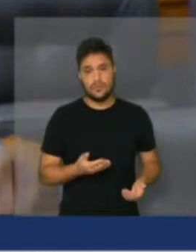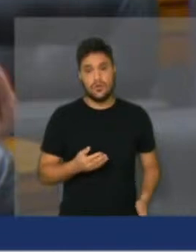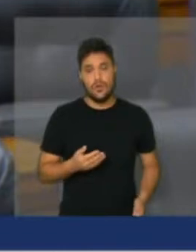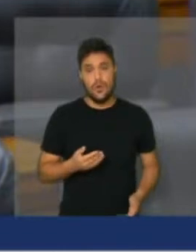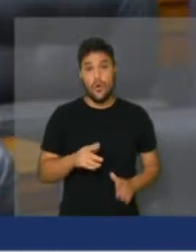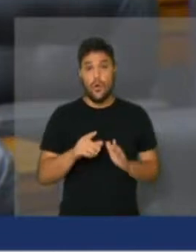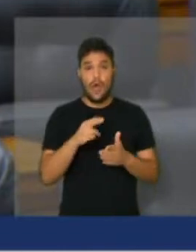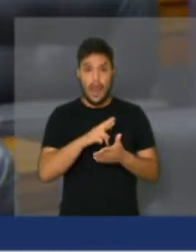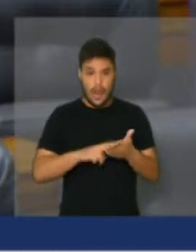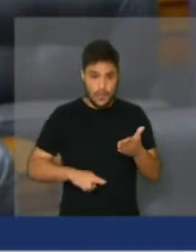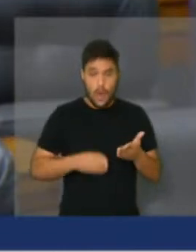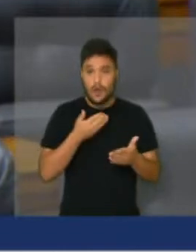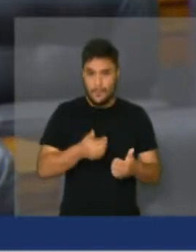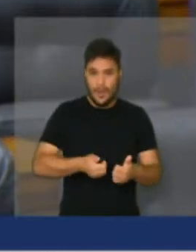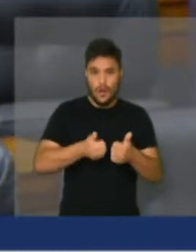A RESPONSABILIDADE? NÃO DÁ ,